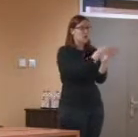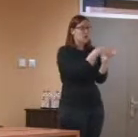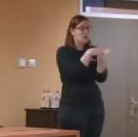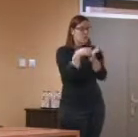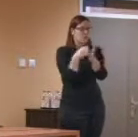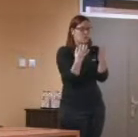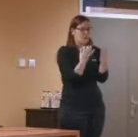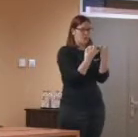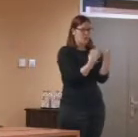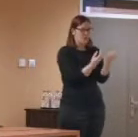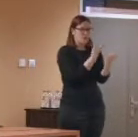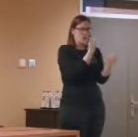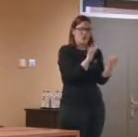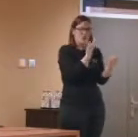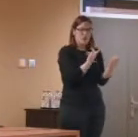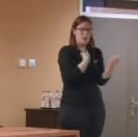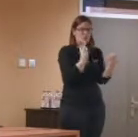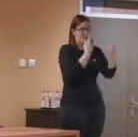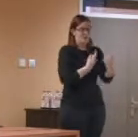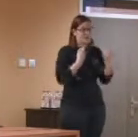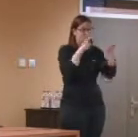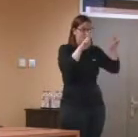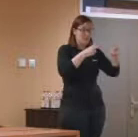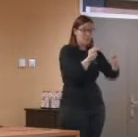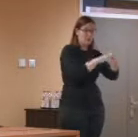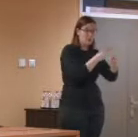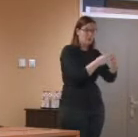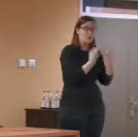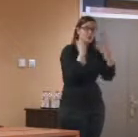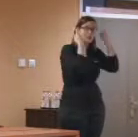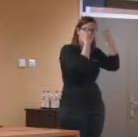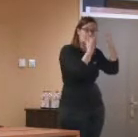yo lo he intentado hacer, en el tema económico hay un vacío